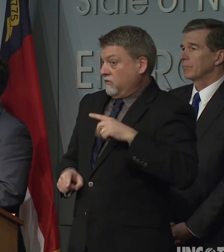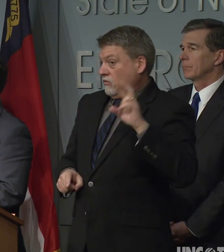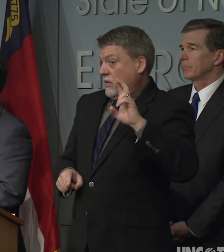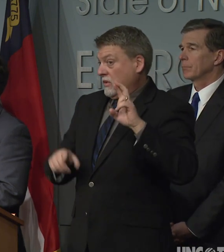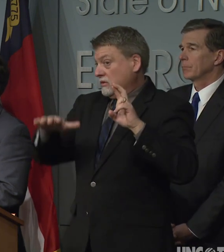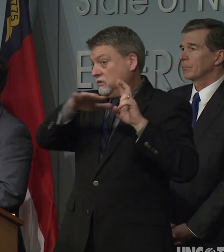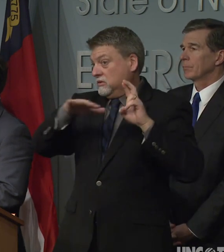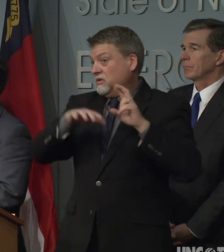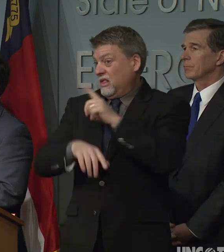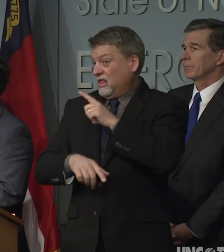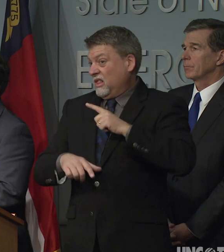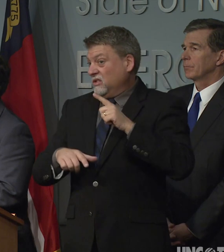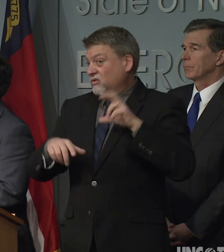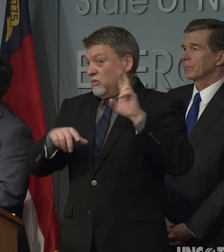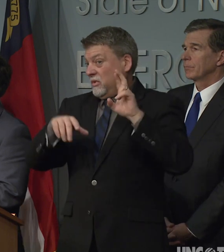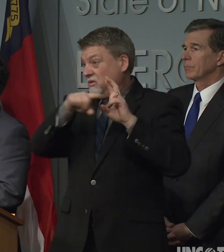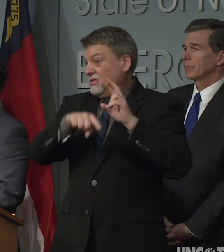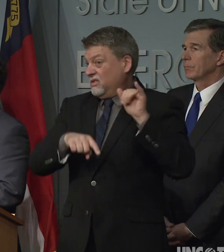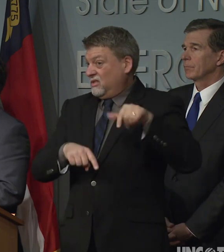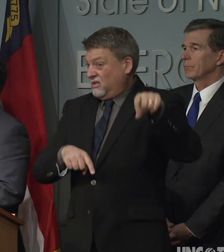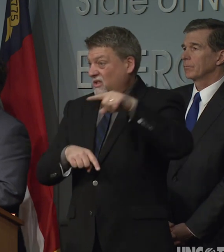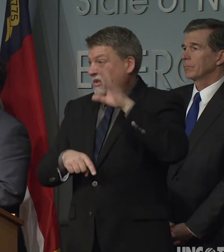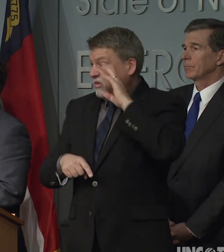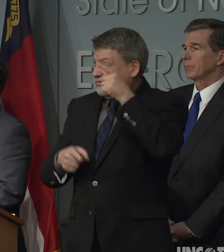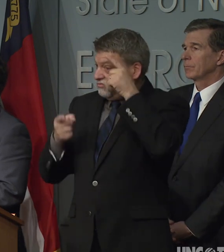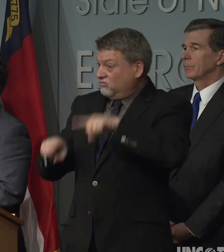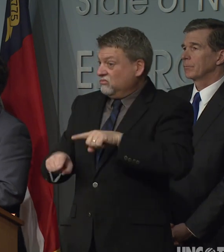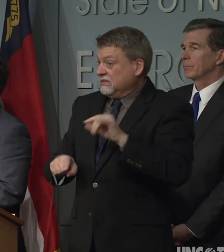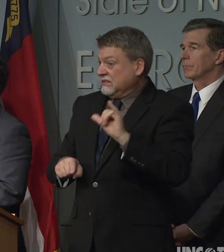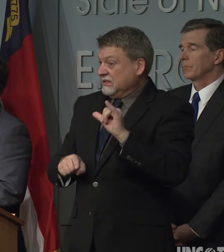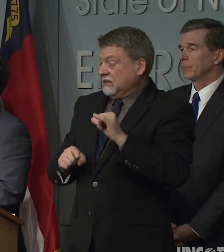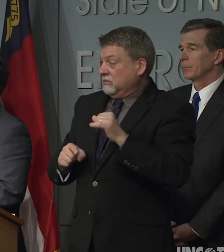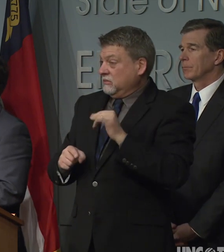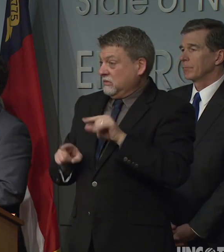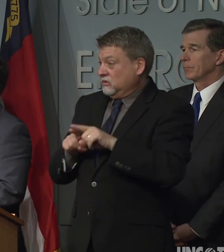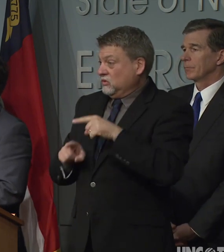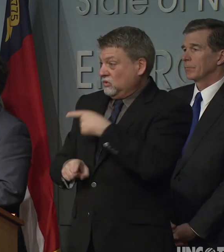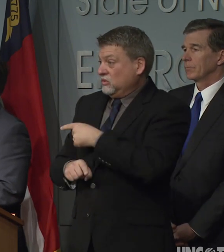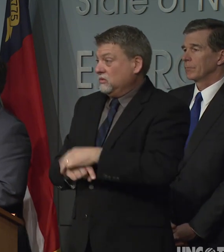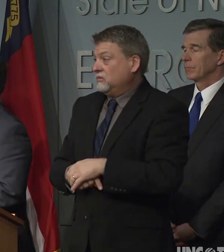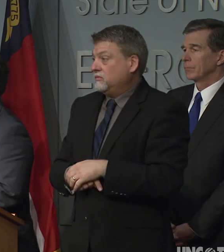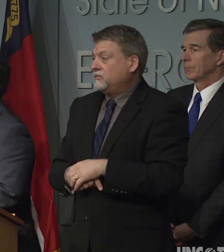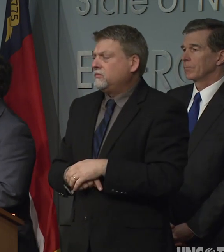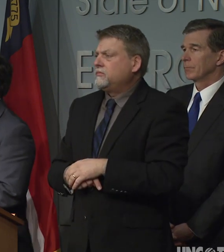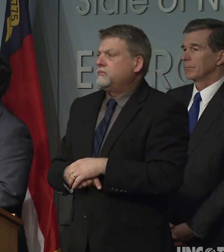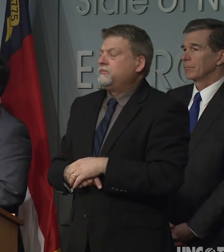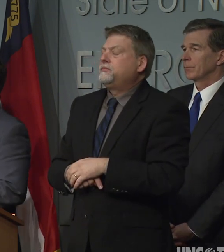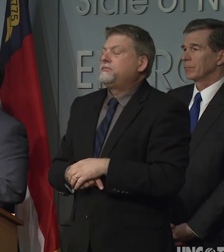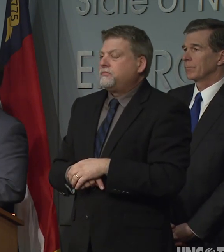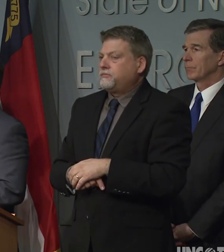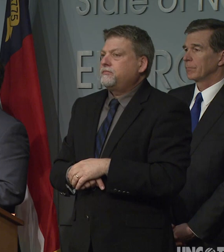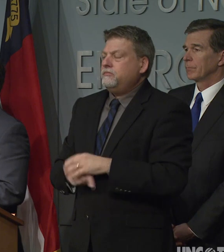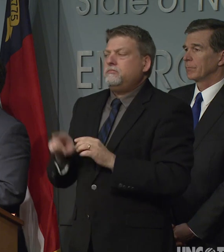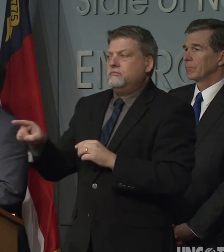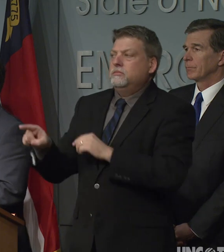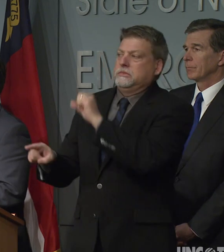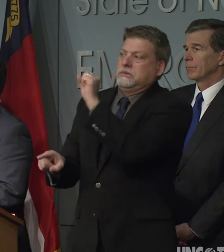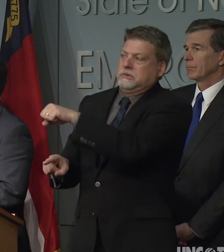creen que sus colegas republicanos en la legislatura que dirigen la legislatura tendrán el mismo sentimiento,